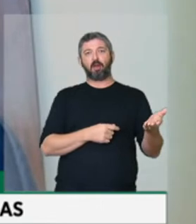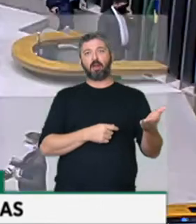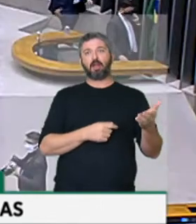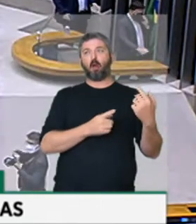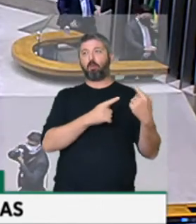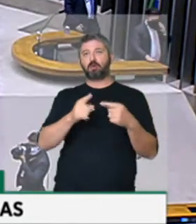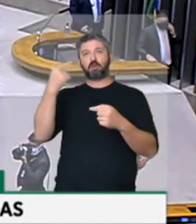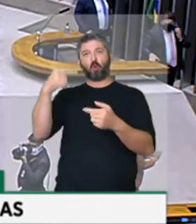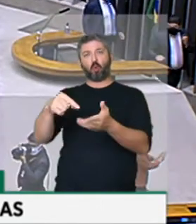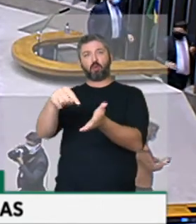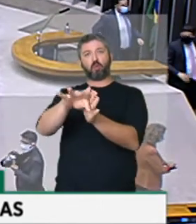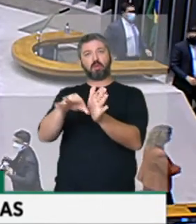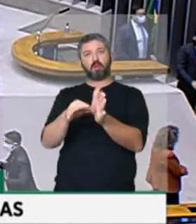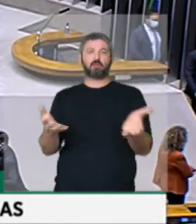MAS FAVORÁVEL A MP ORIGINAL. -- [PRESIDENTE]: COMO